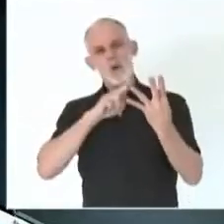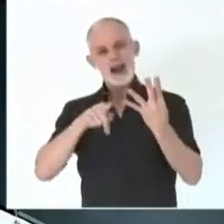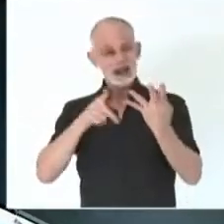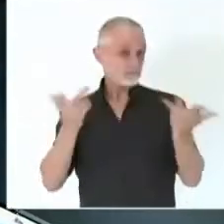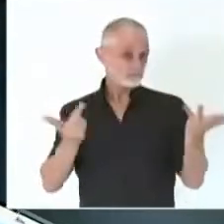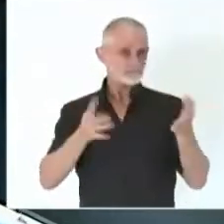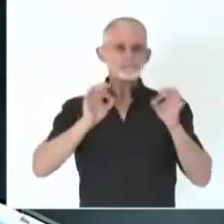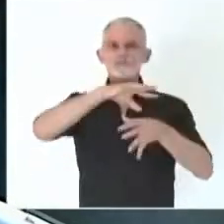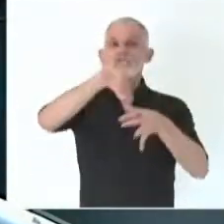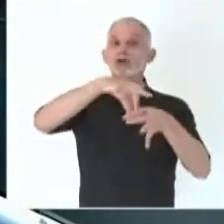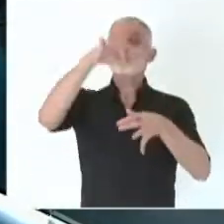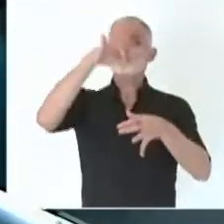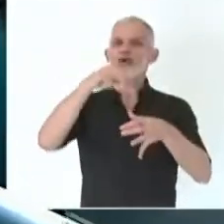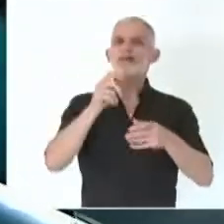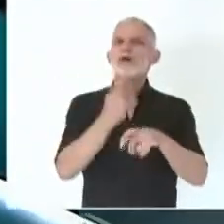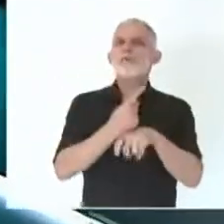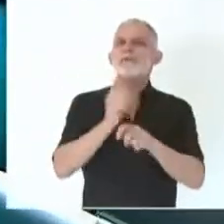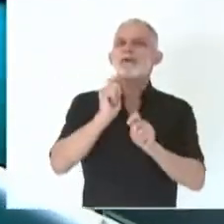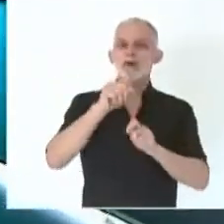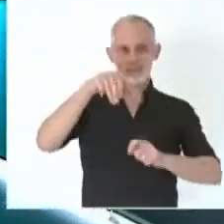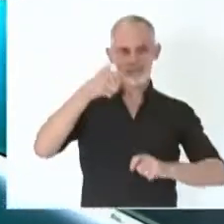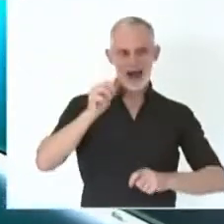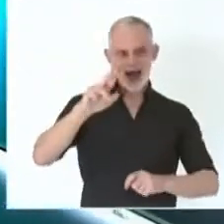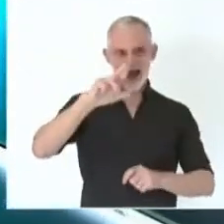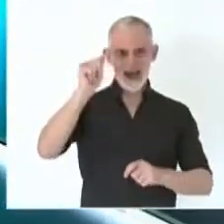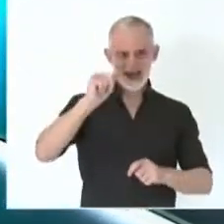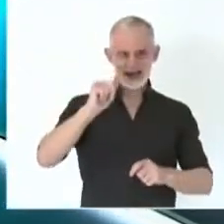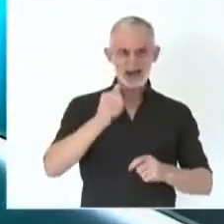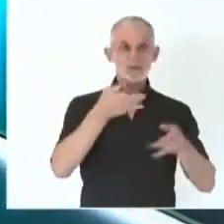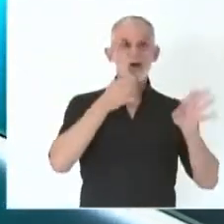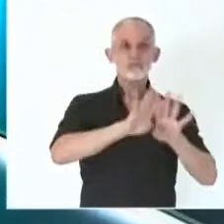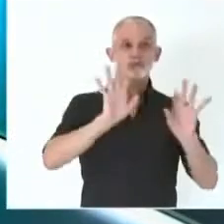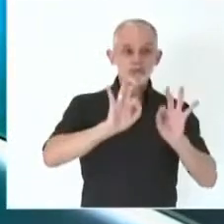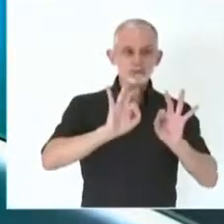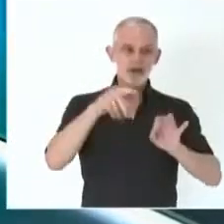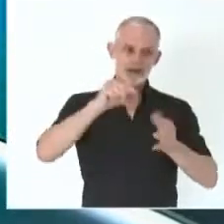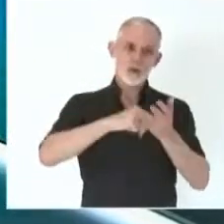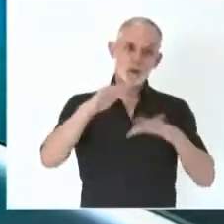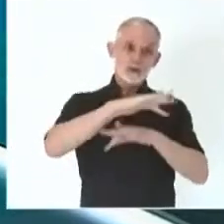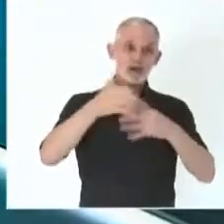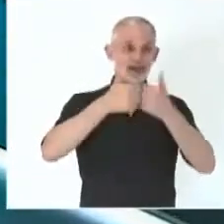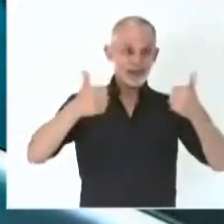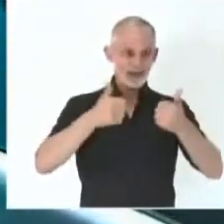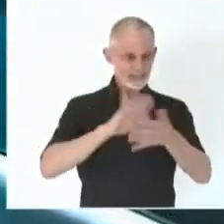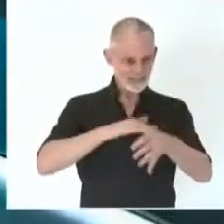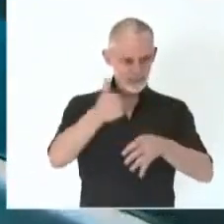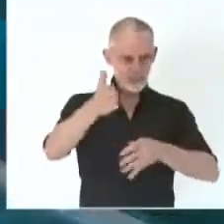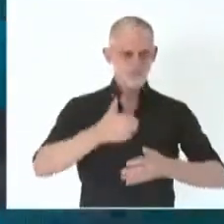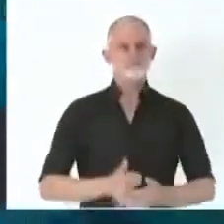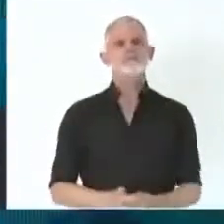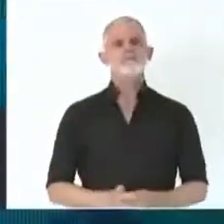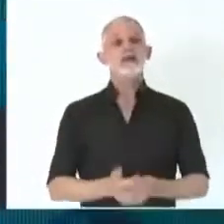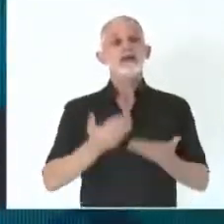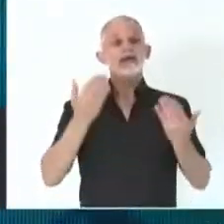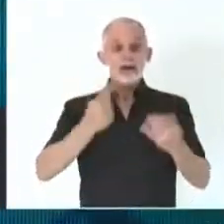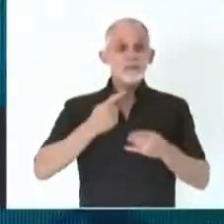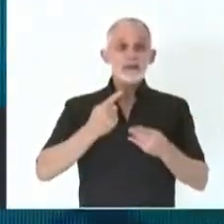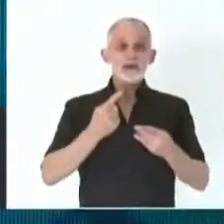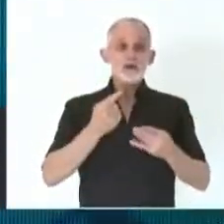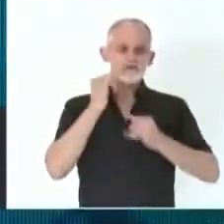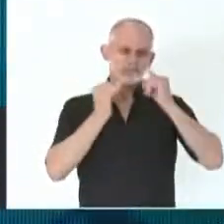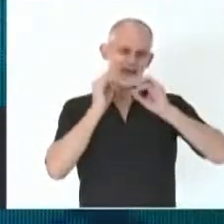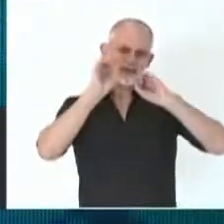ELLOS Y ELLA.